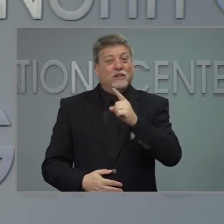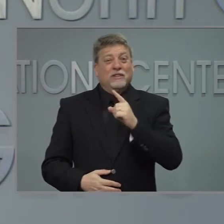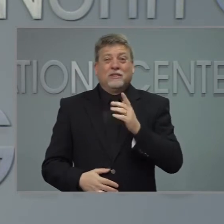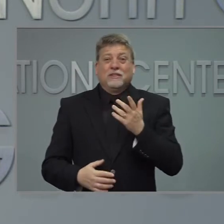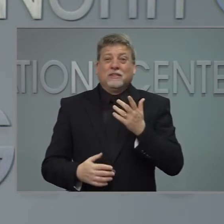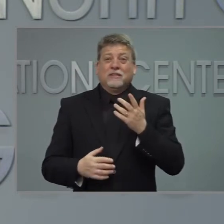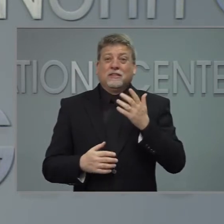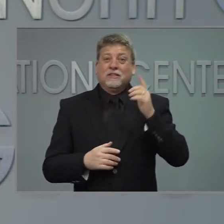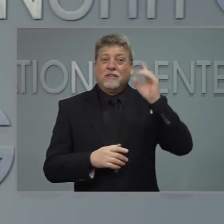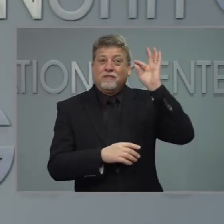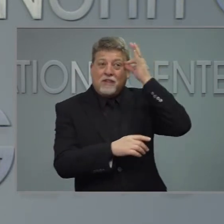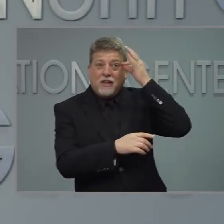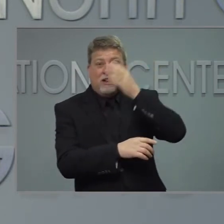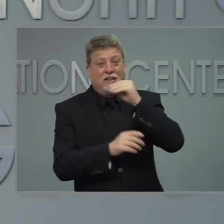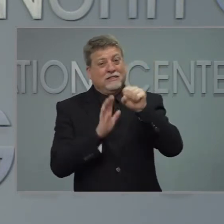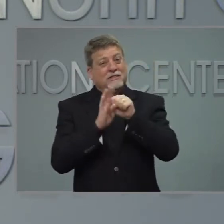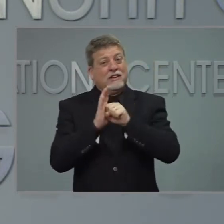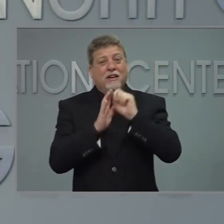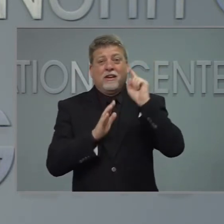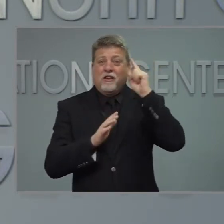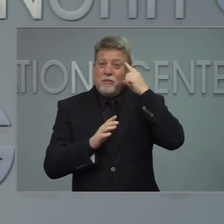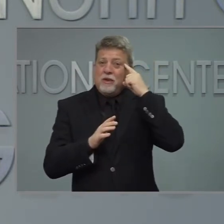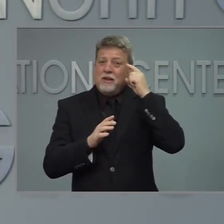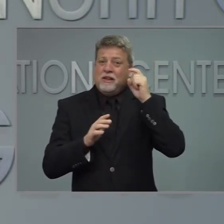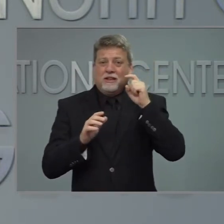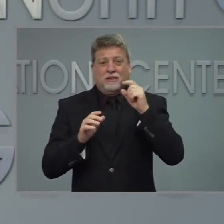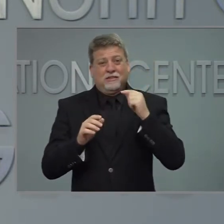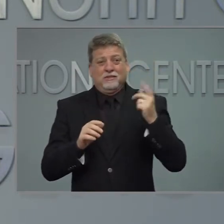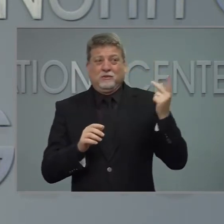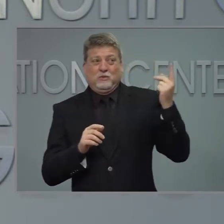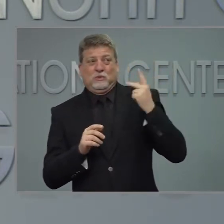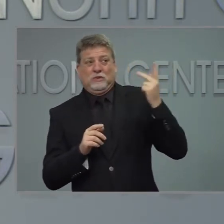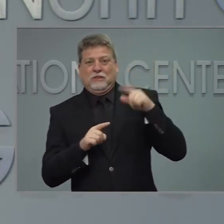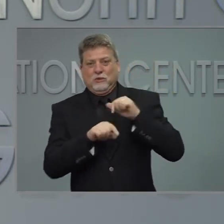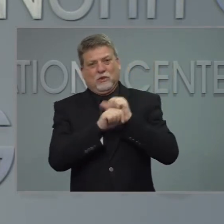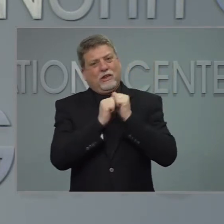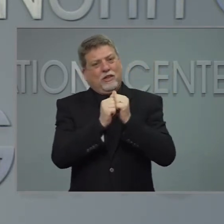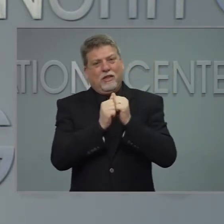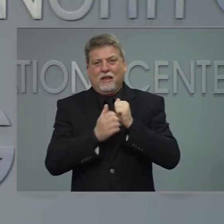El Gobierno estatal y federal continúa debe continuar ofreciendo ayuda